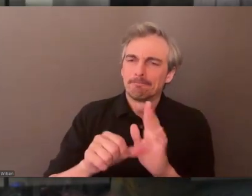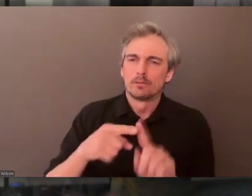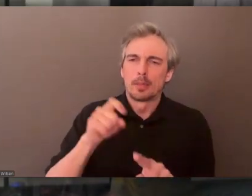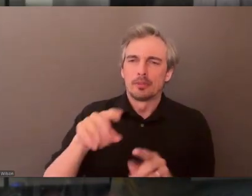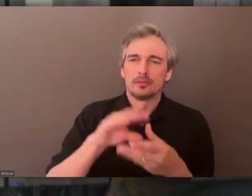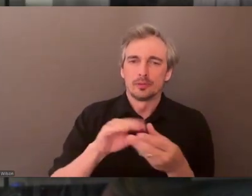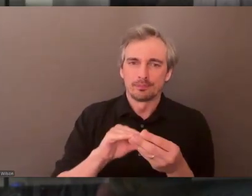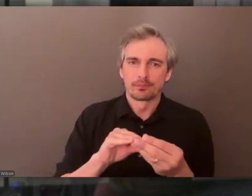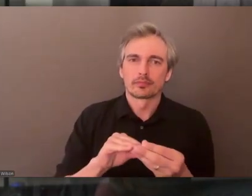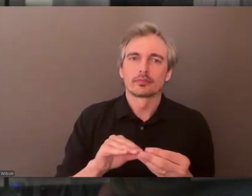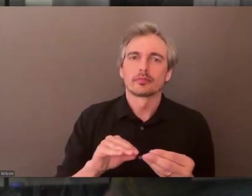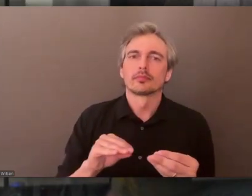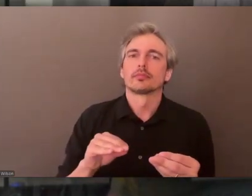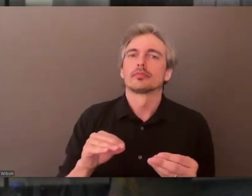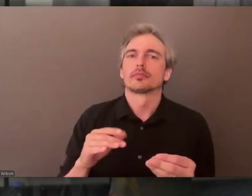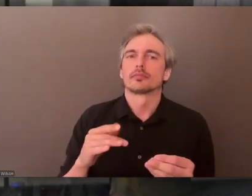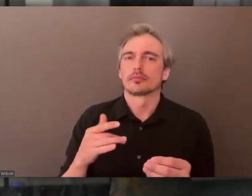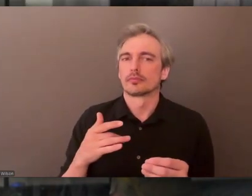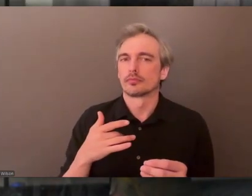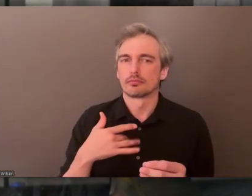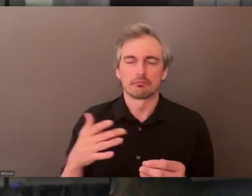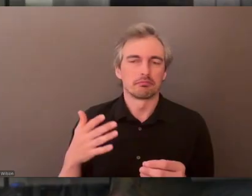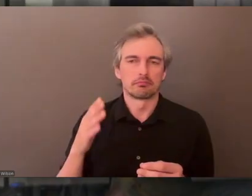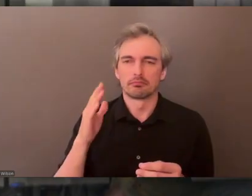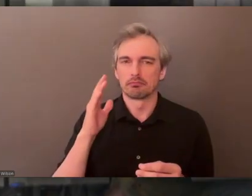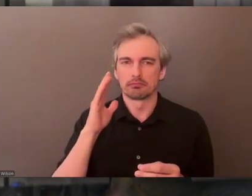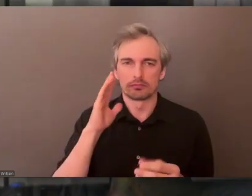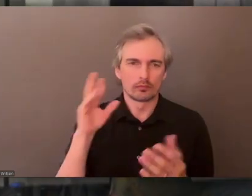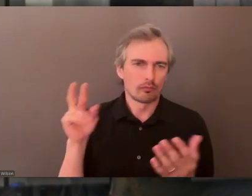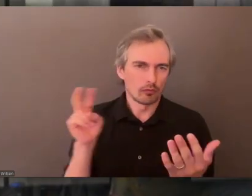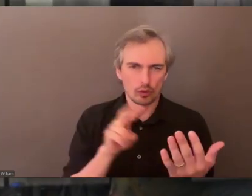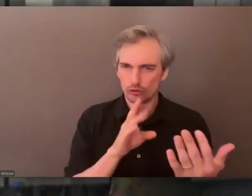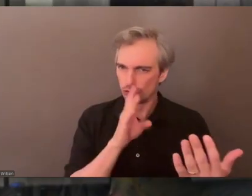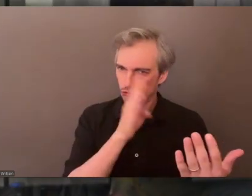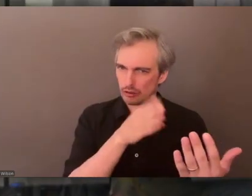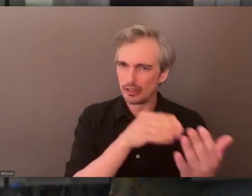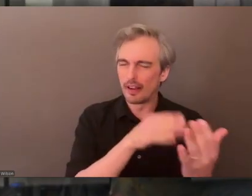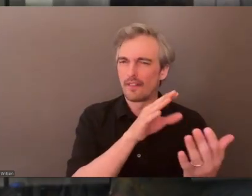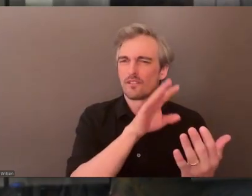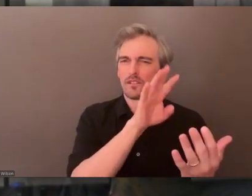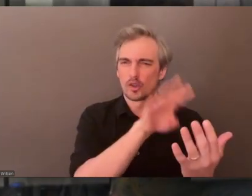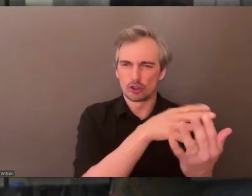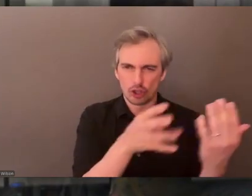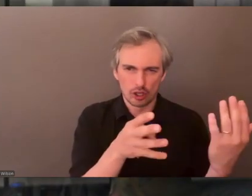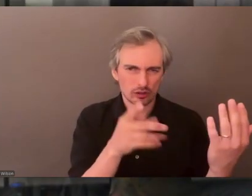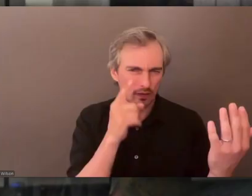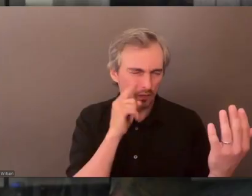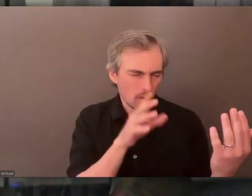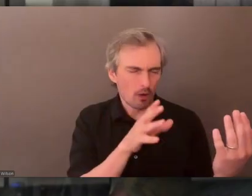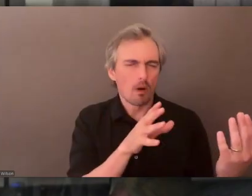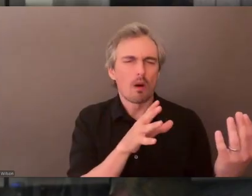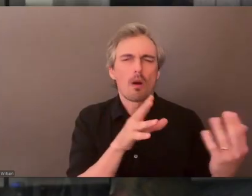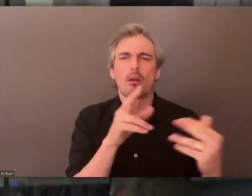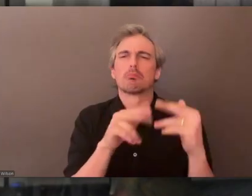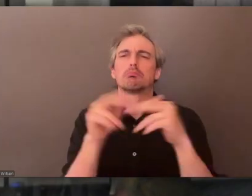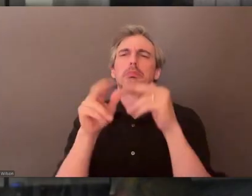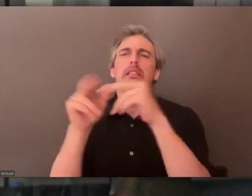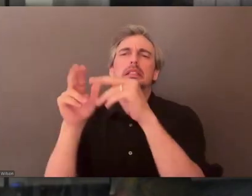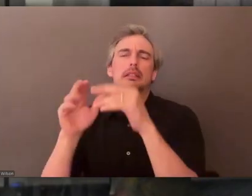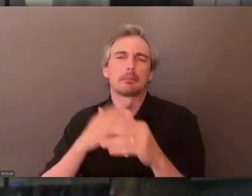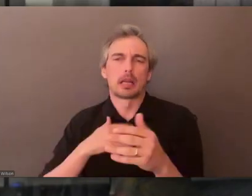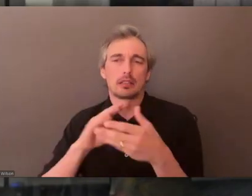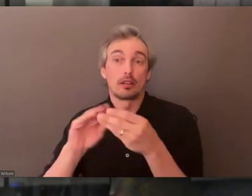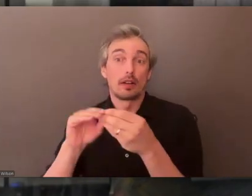何かをモデルに通す必要があると感じた場合、それは短い時間 であまりにも多くのことをしようとしているのかもしれません。